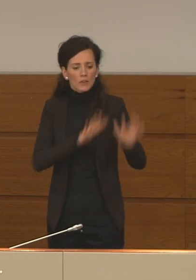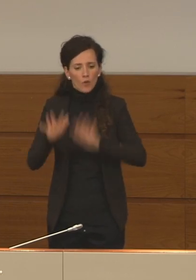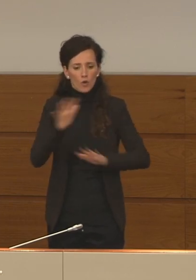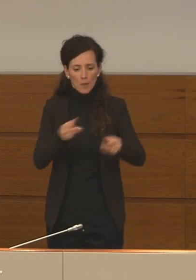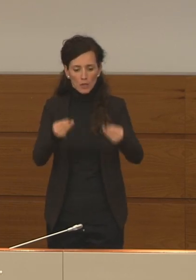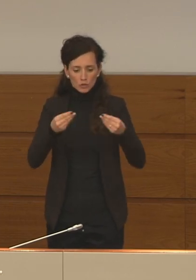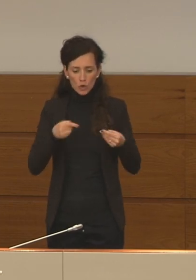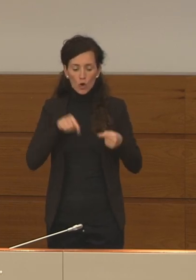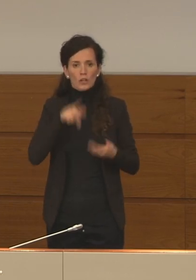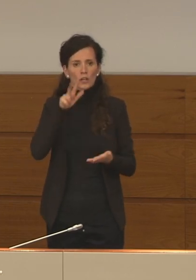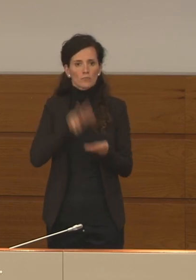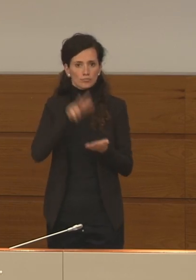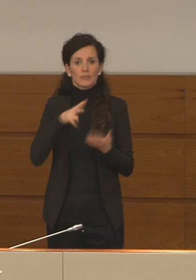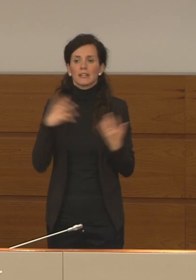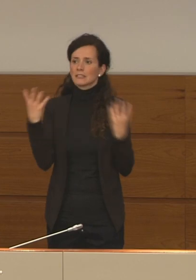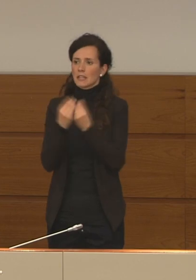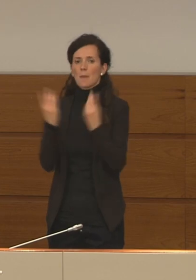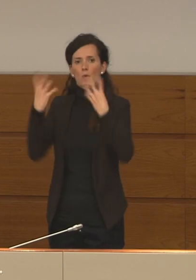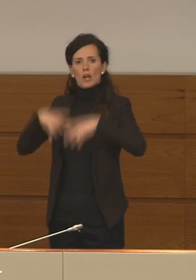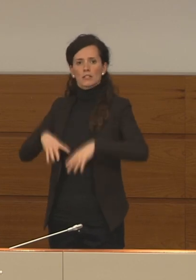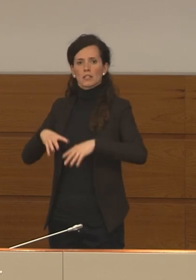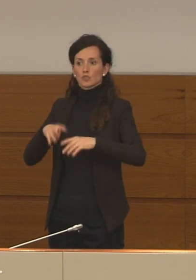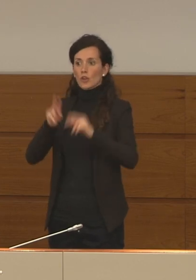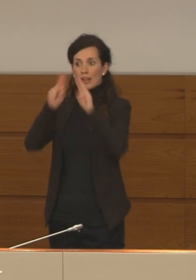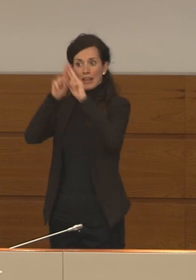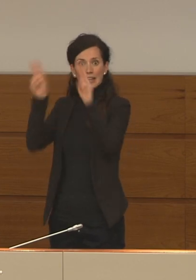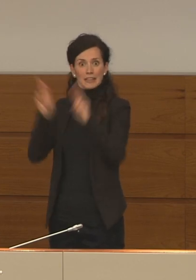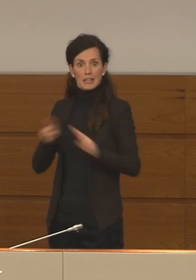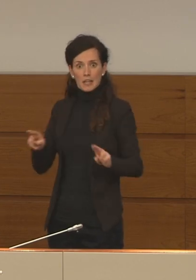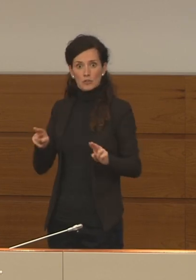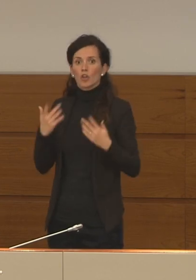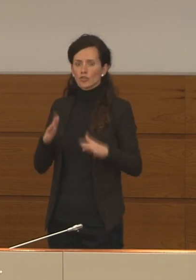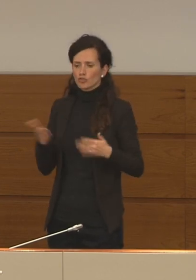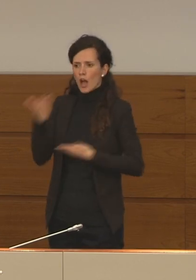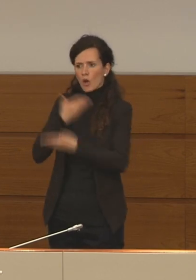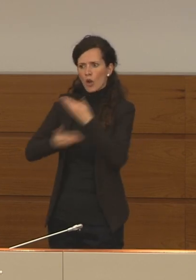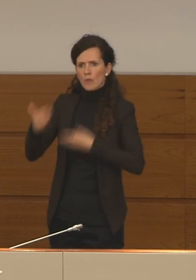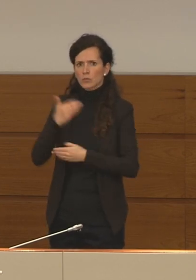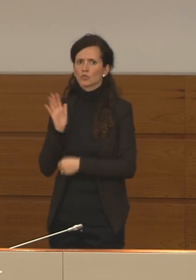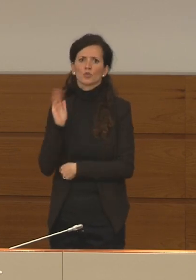le organizzazioni internazionali, con le quali stiamo strettamente collaborando giorno dopo giorno.